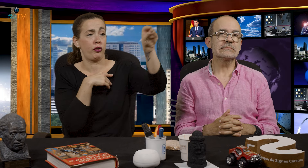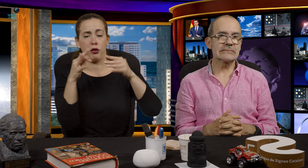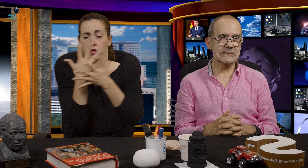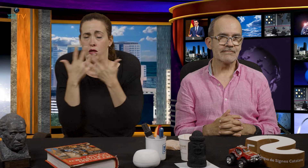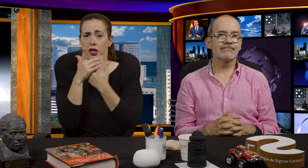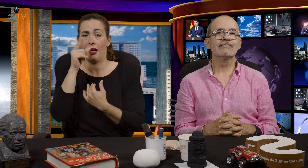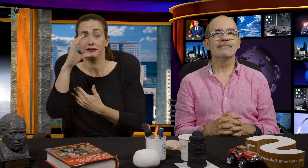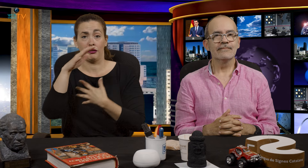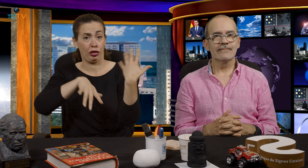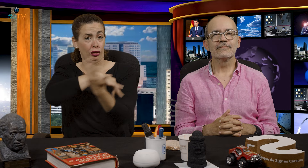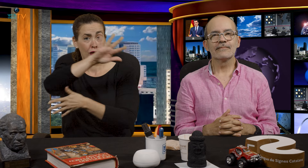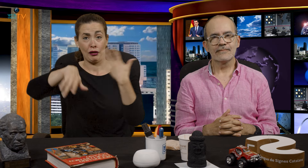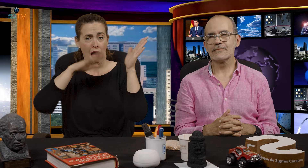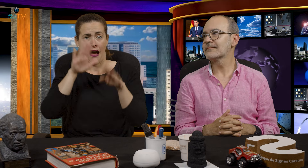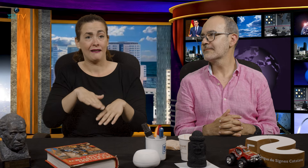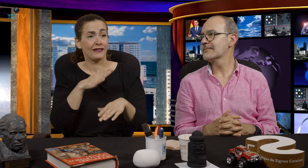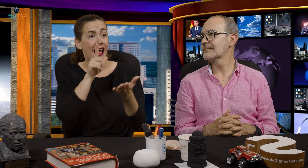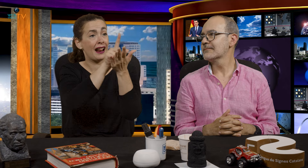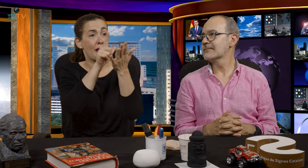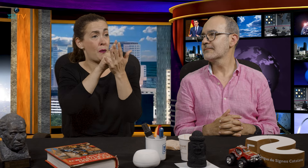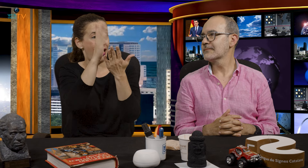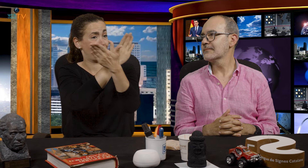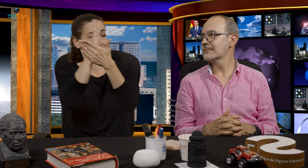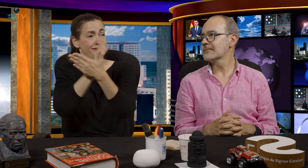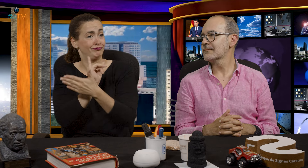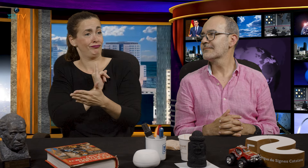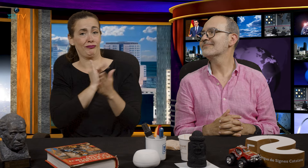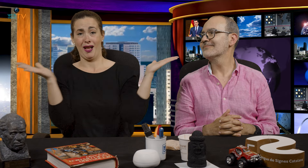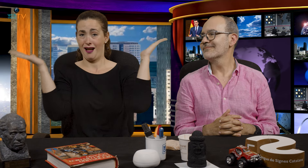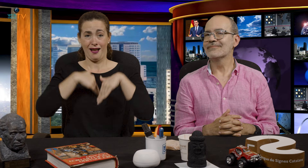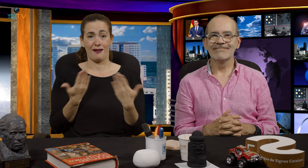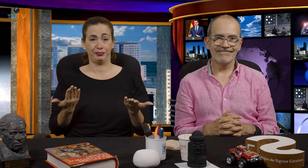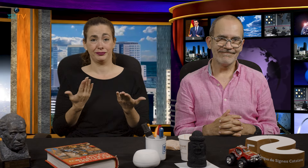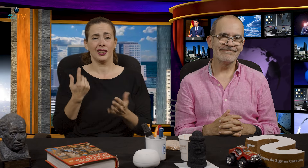Si mezclas unas con otras, o con la LSC, al final no distingues la lengua y comprometes tu identidad.